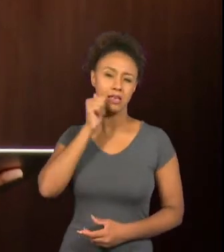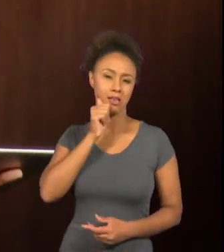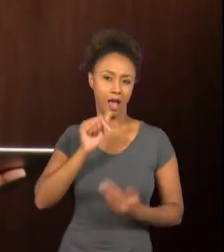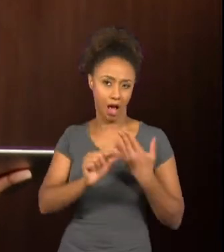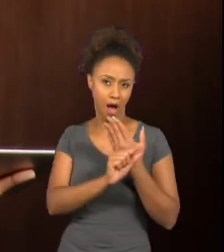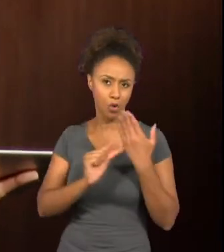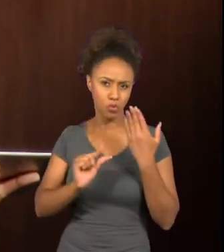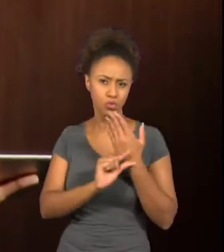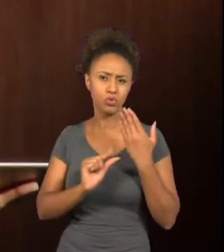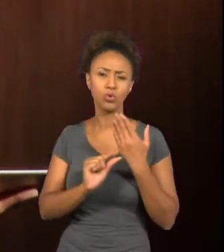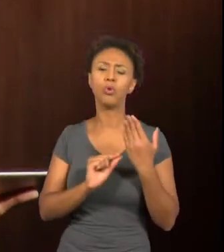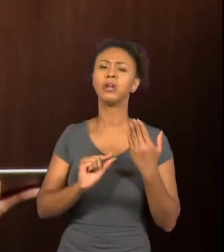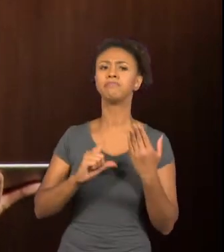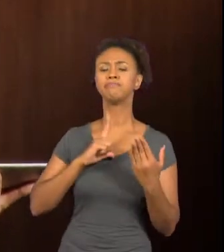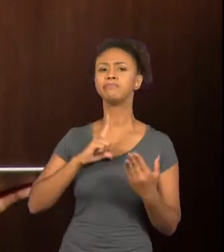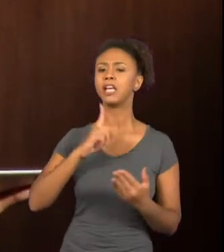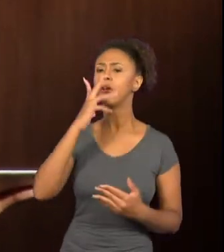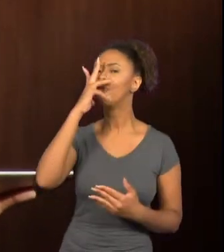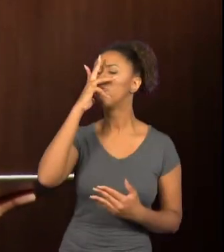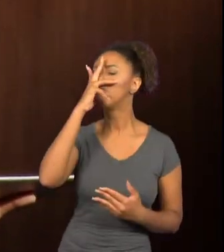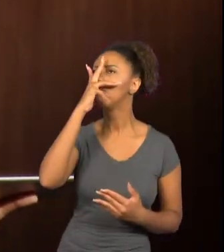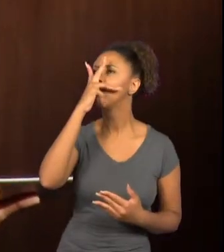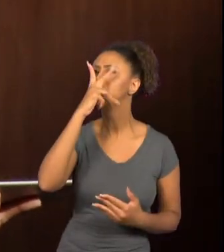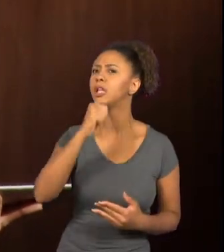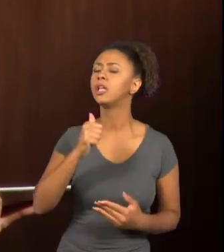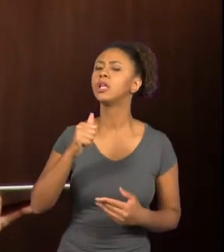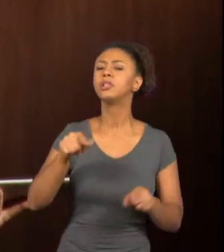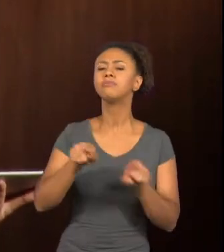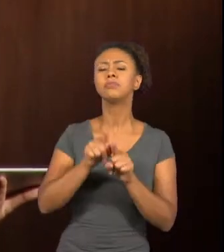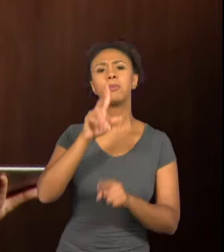BONITA COM A QUESTÃO DA CULTURA DESSAS